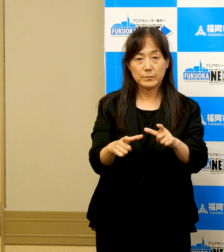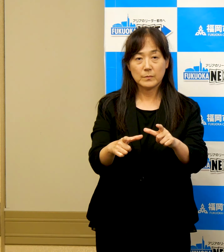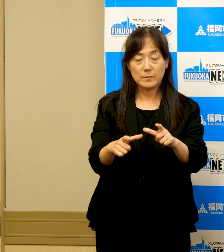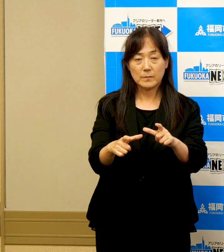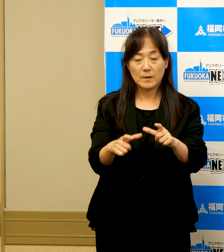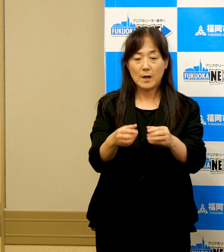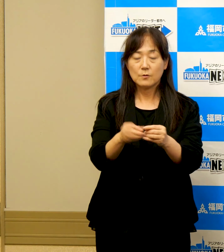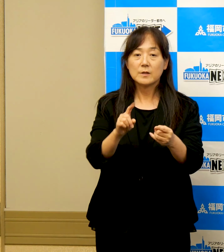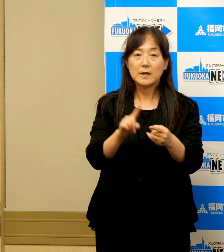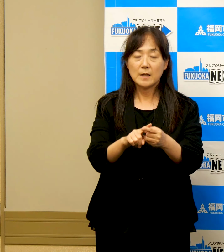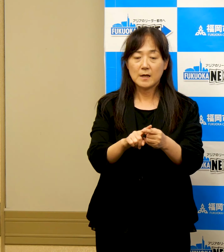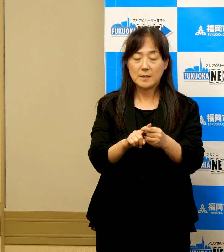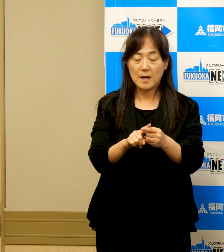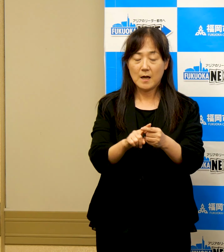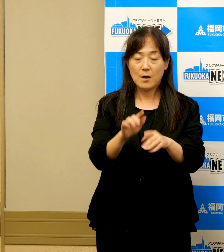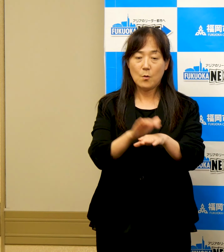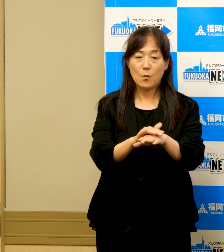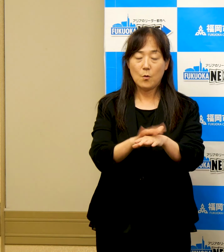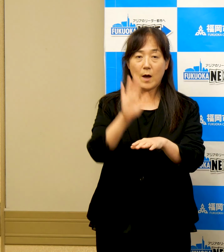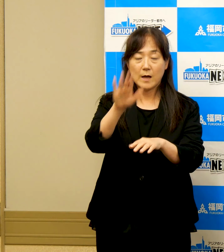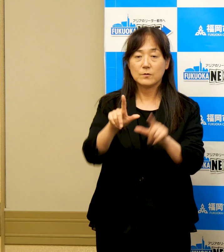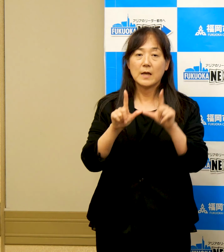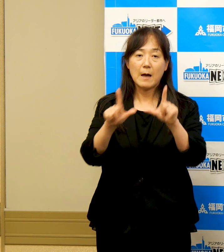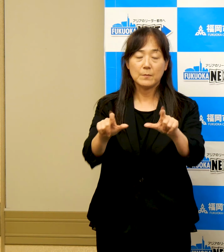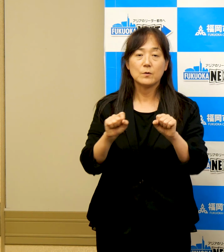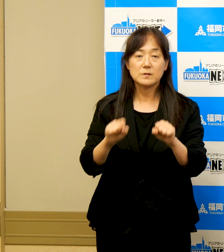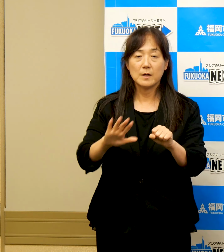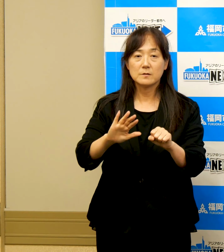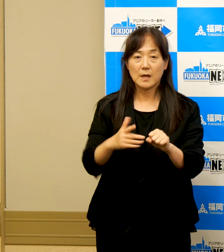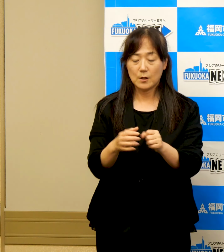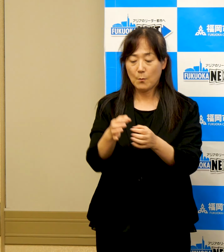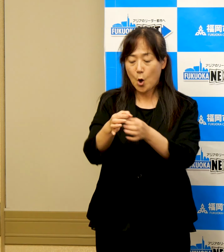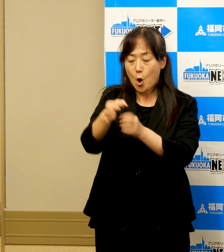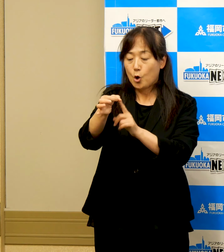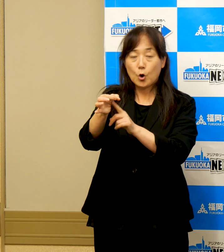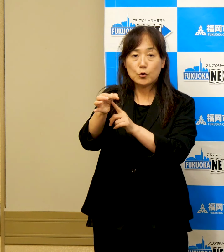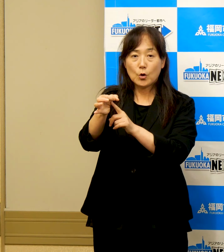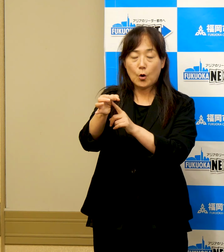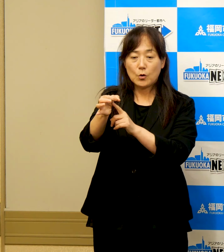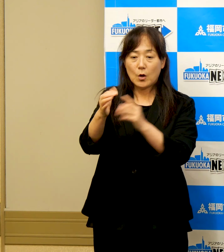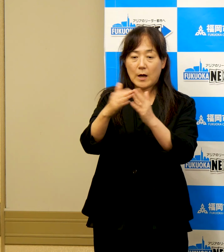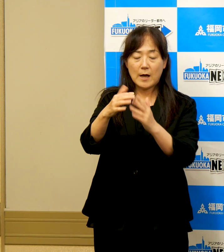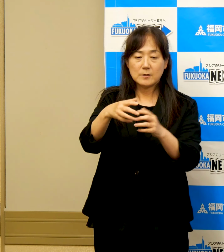具体的な形はまた後日お伝えしますが あまりロットが 打てる会場がバラバラになってくると